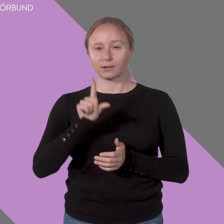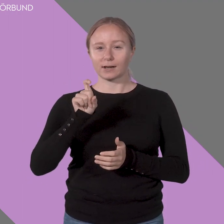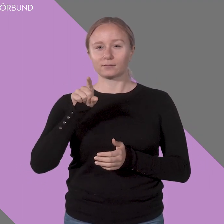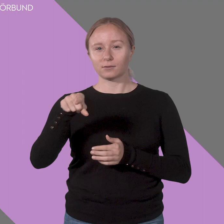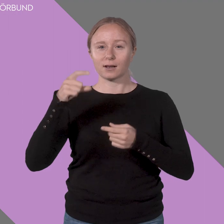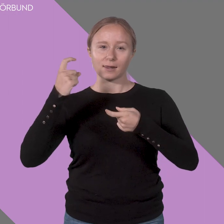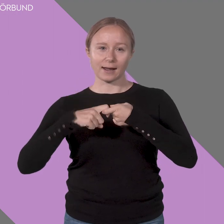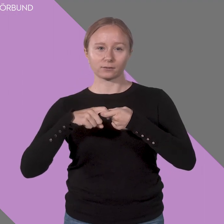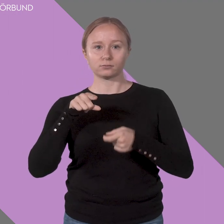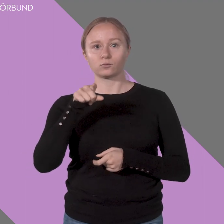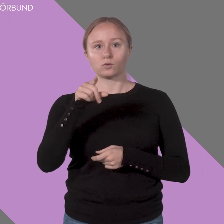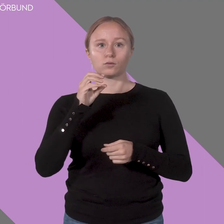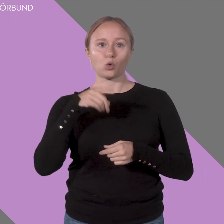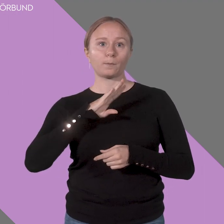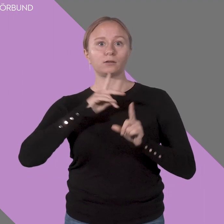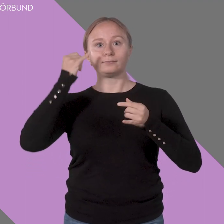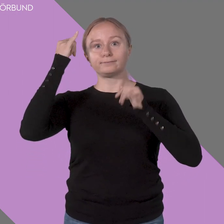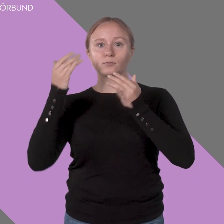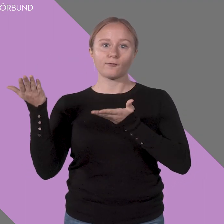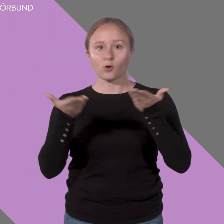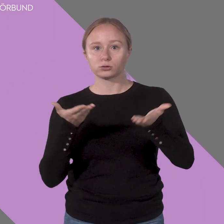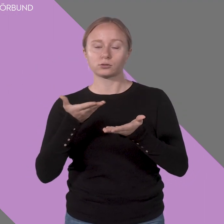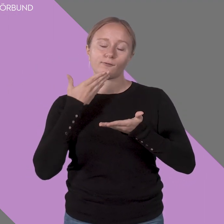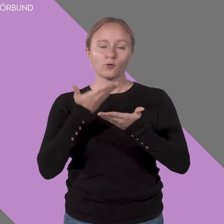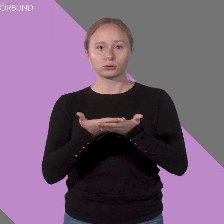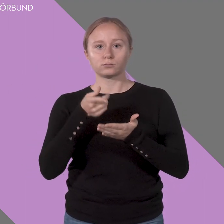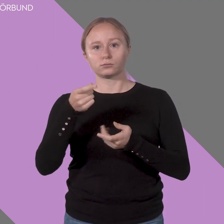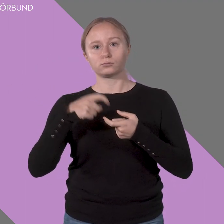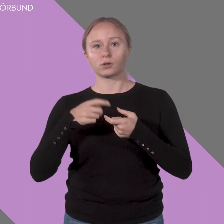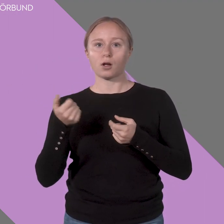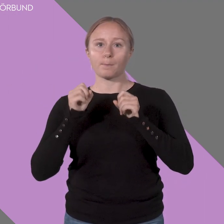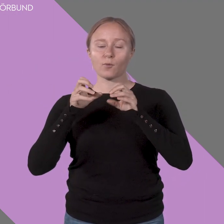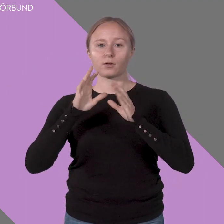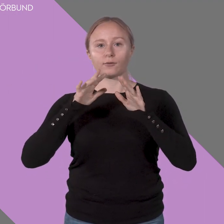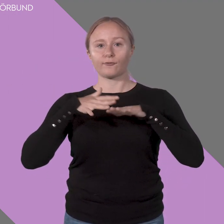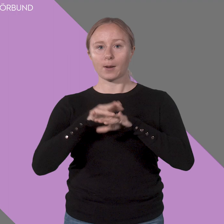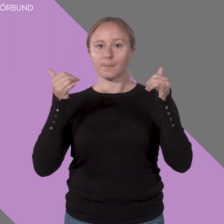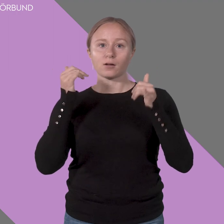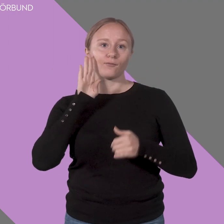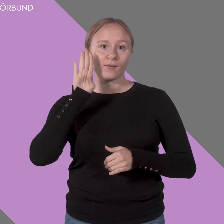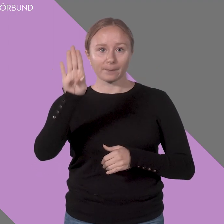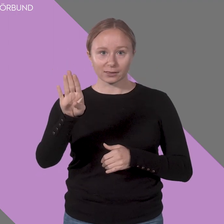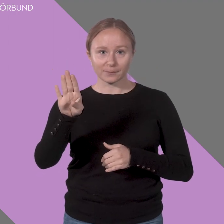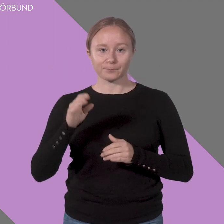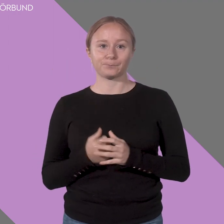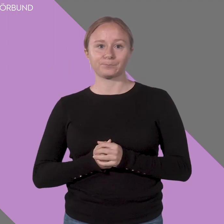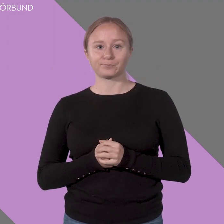Klicka på den vidstående länken om du har förbättringsförslag - med tanke på Webbpartyt i framtiden.